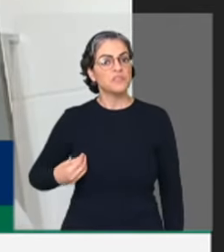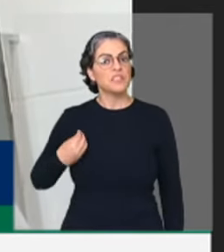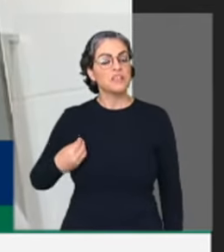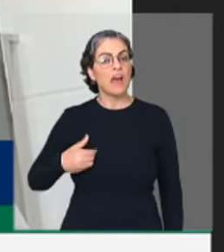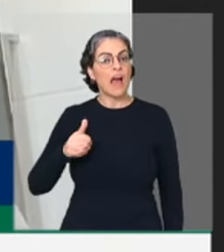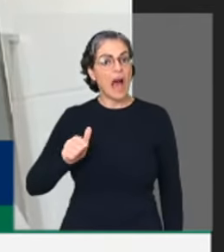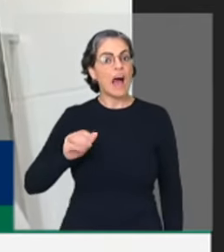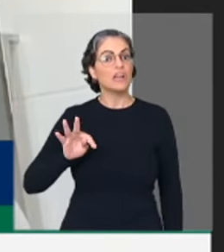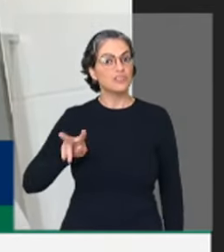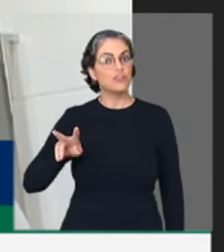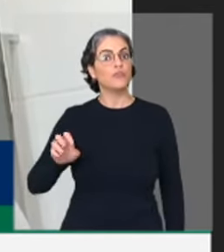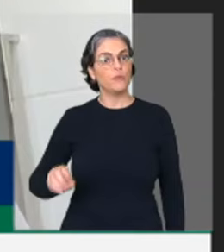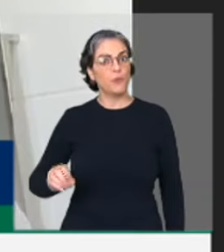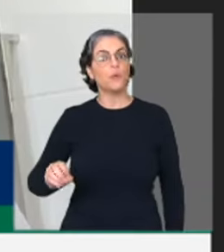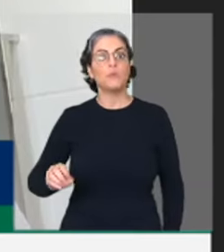VONTADE DE VIVER. AROLDO,